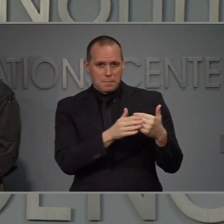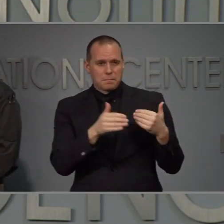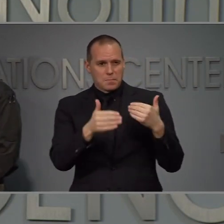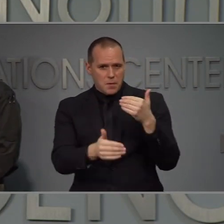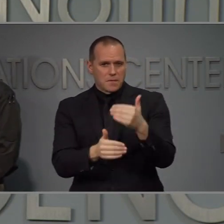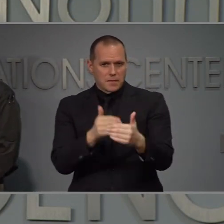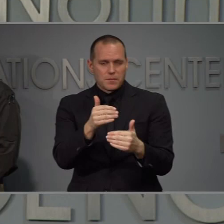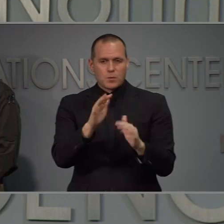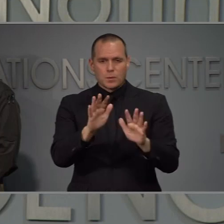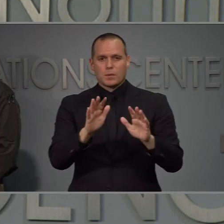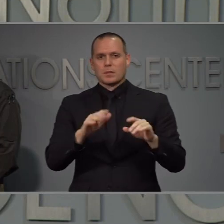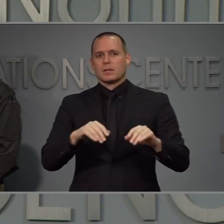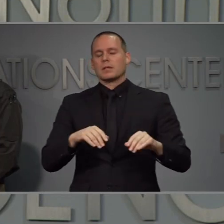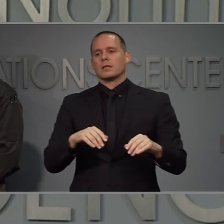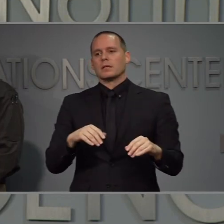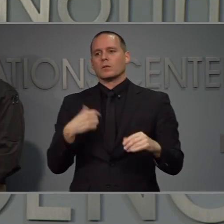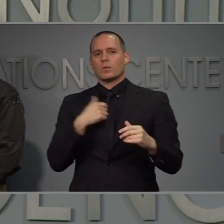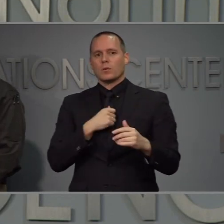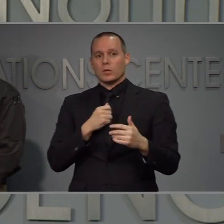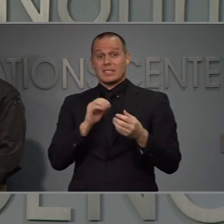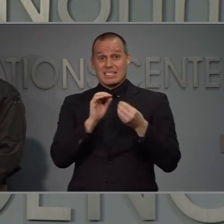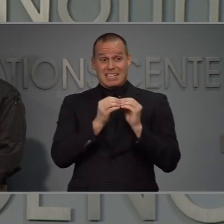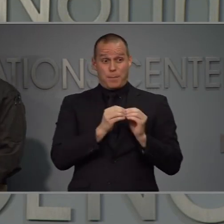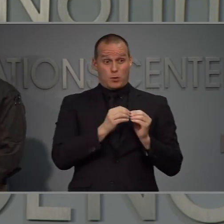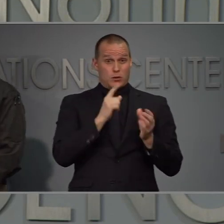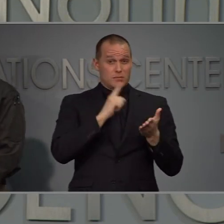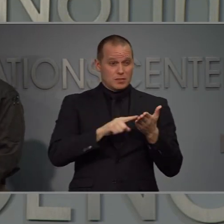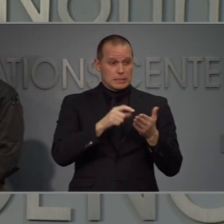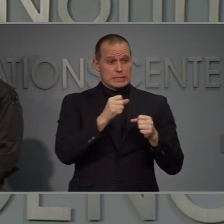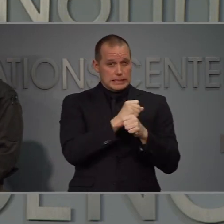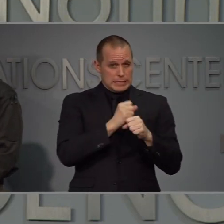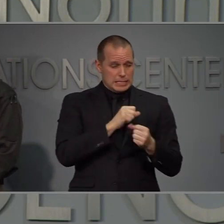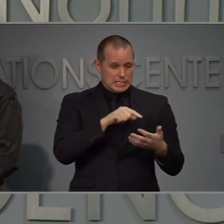el inicio de este proceso de continuar, pero regresando